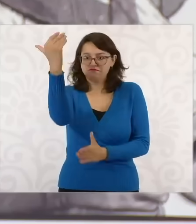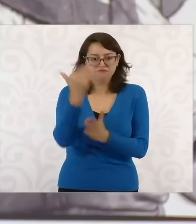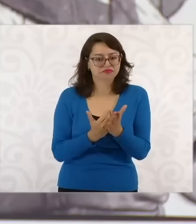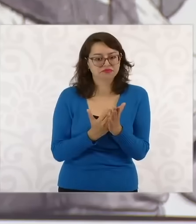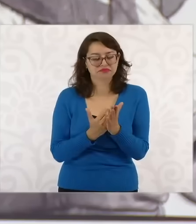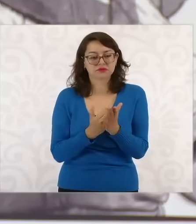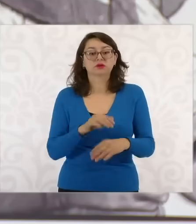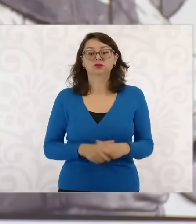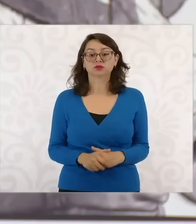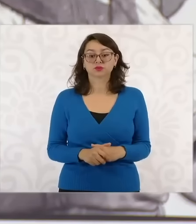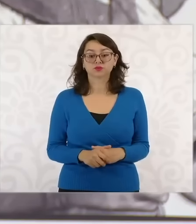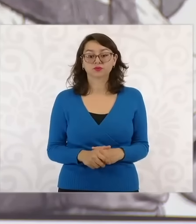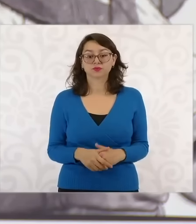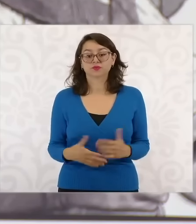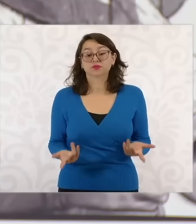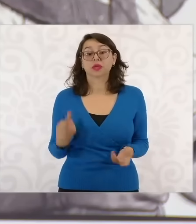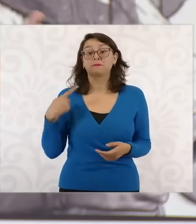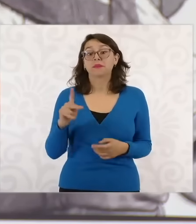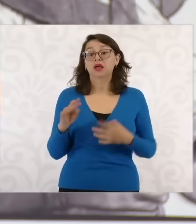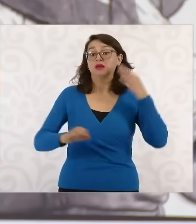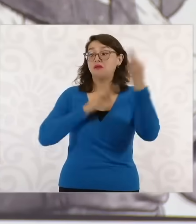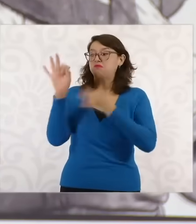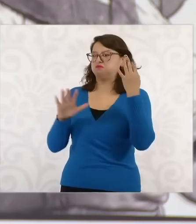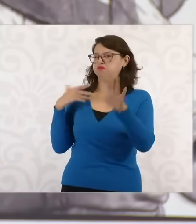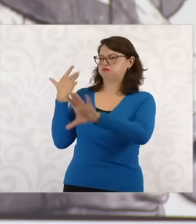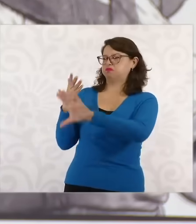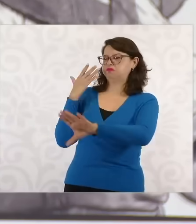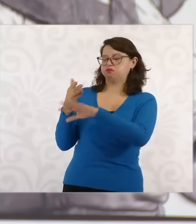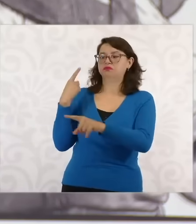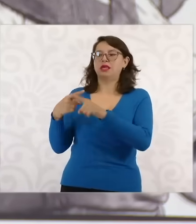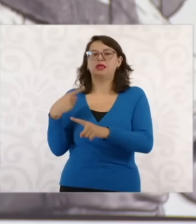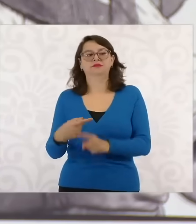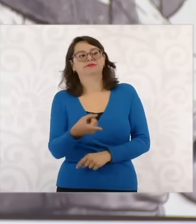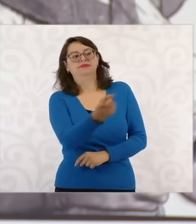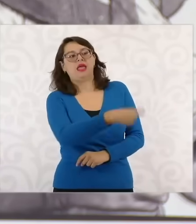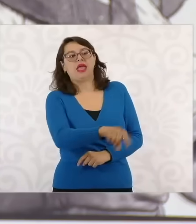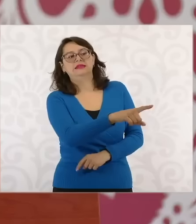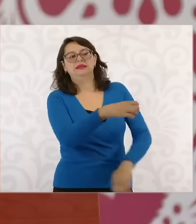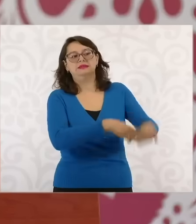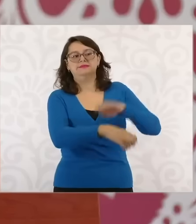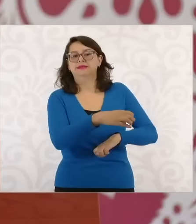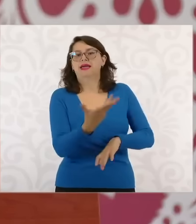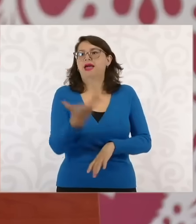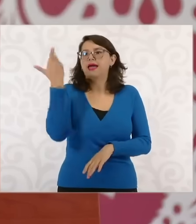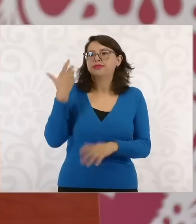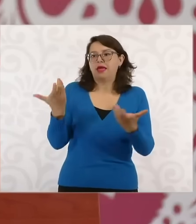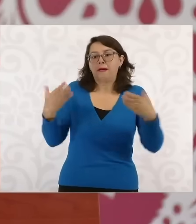hacen todas las campañas? Pues estas empresas que ya no se ven beneficiadas con todo esto,